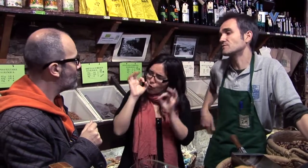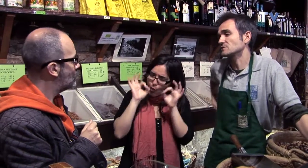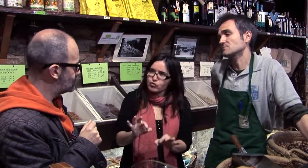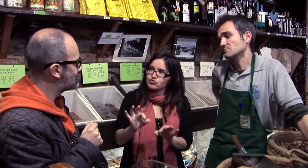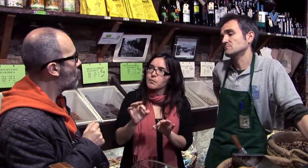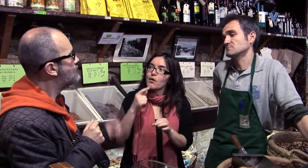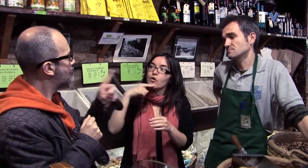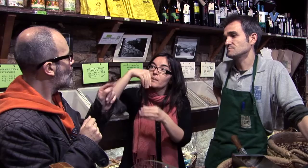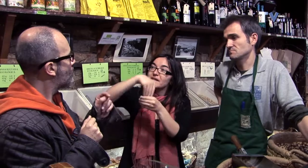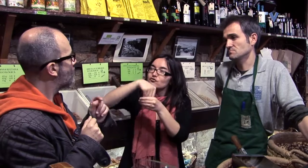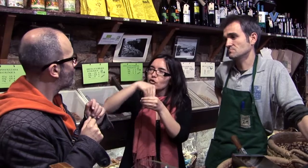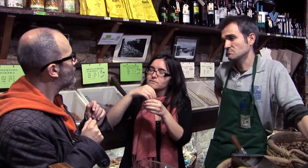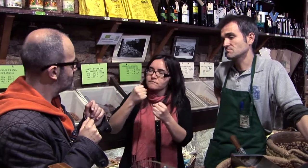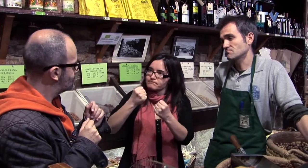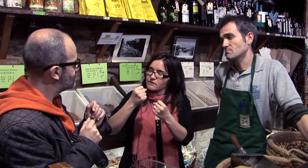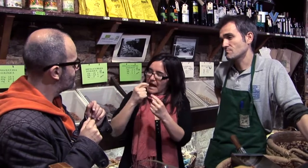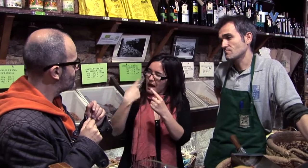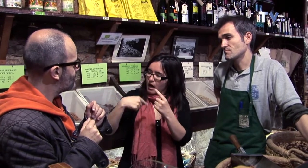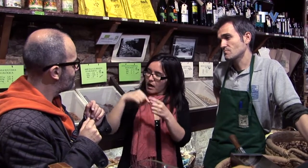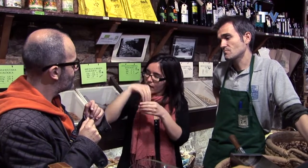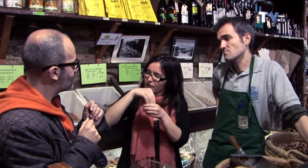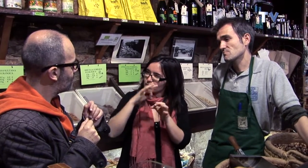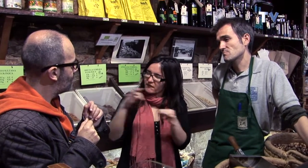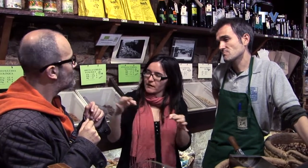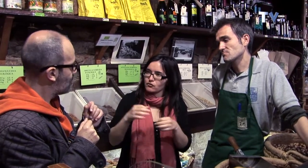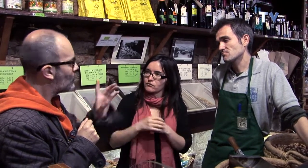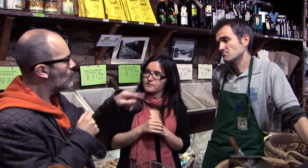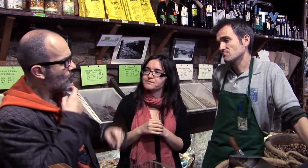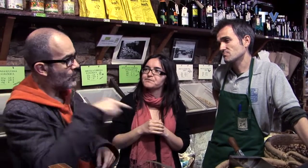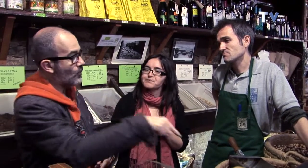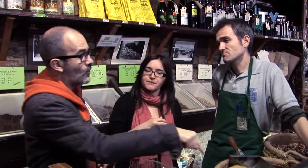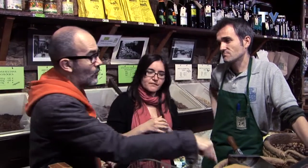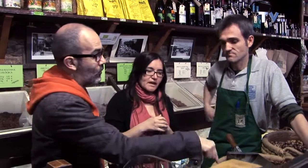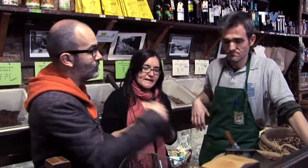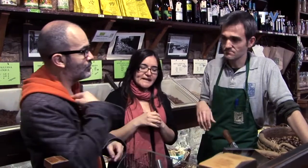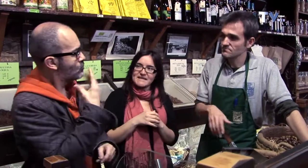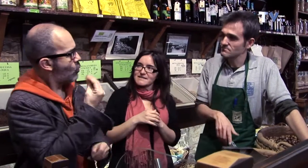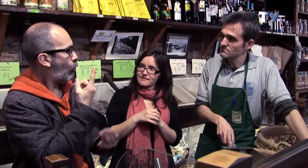En su punto justo. Para que conserve todas sus propiedades. Este es un producto muy conocido pero,